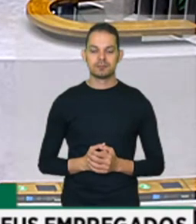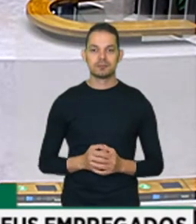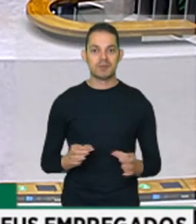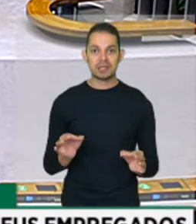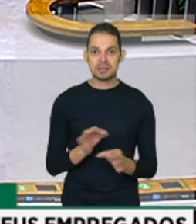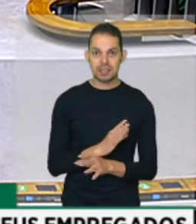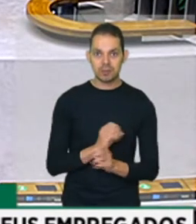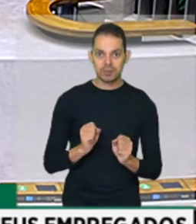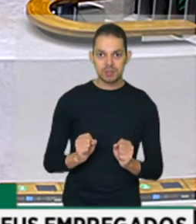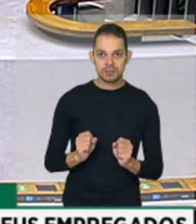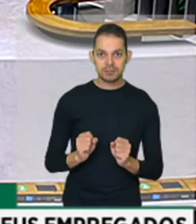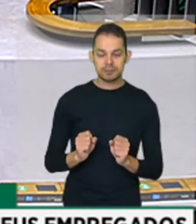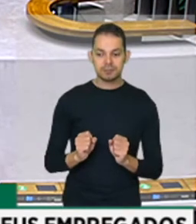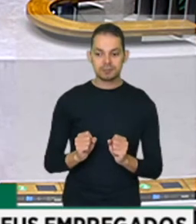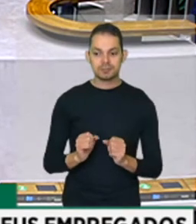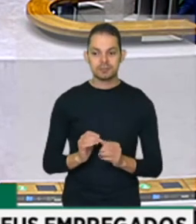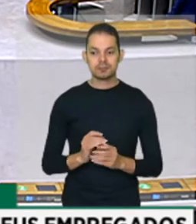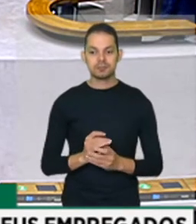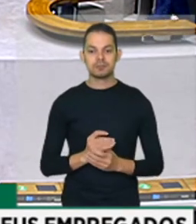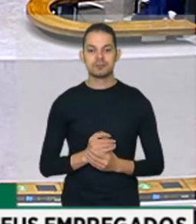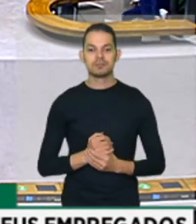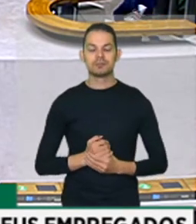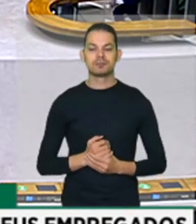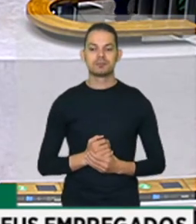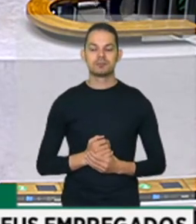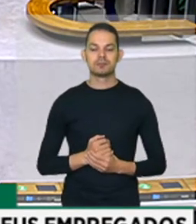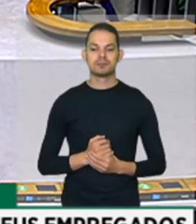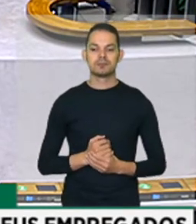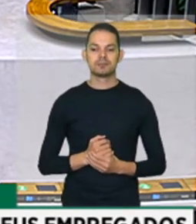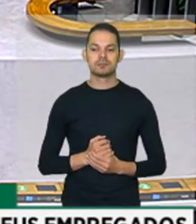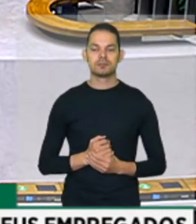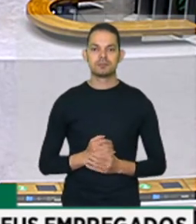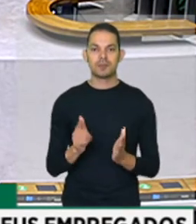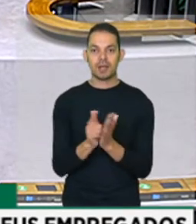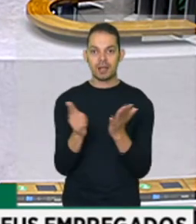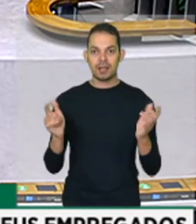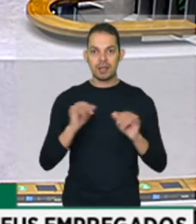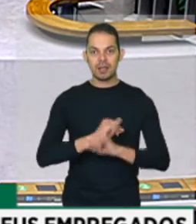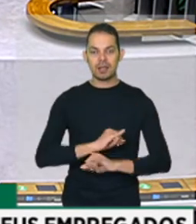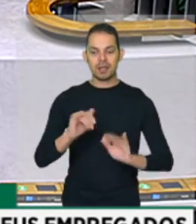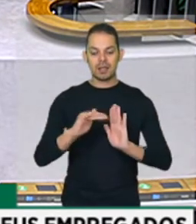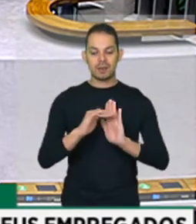[CORTE] [PRES. ARTHUR LIRA]: PODEMOS ENCERRAR? [NARRADOR]: EM PAUTA UM DESTAQUE APRESENTADO PELO PT QUE PROIBE